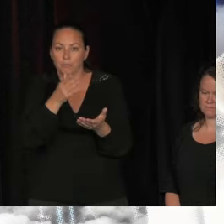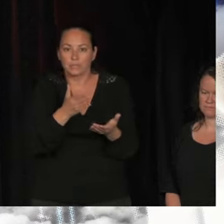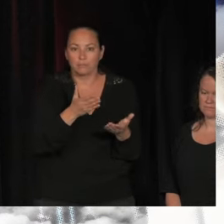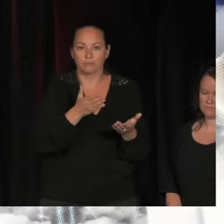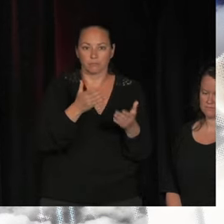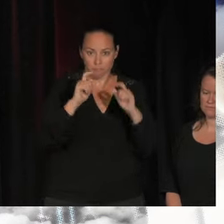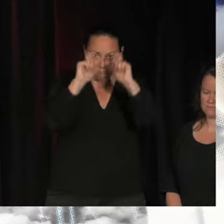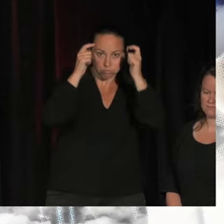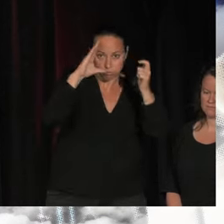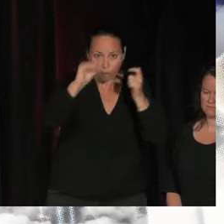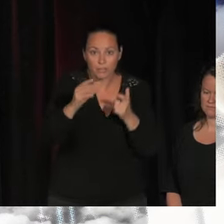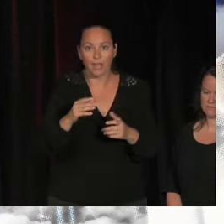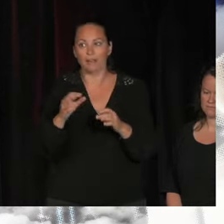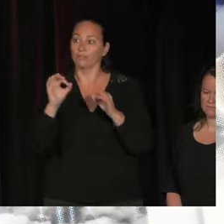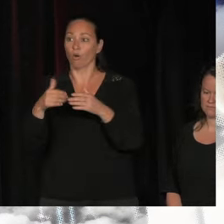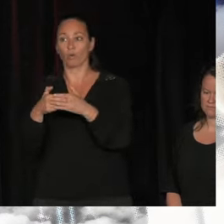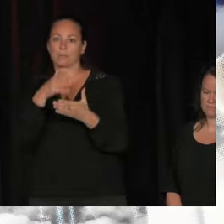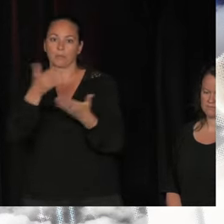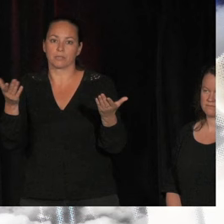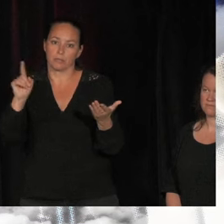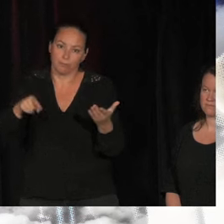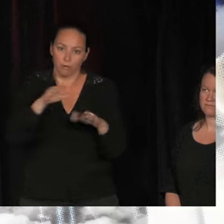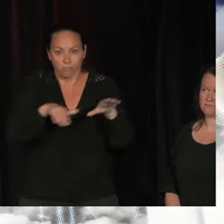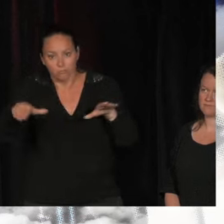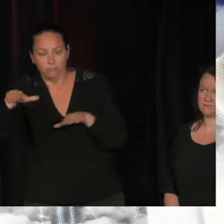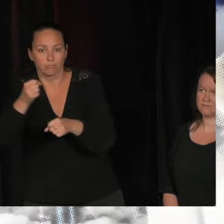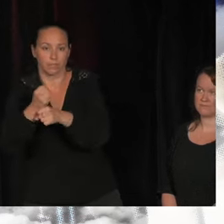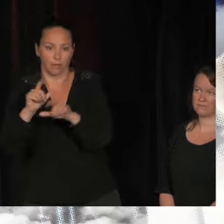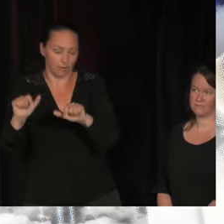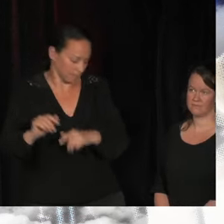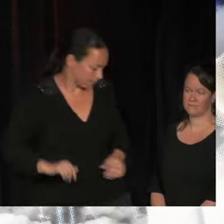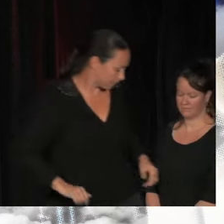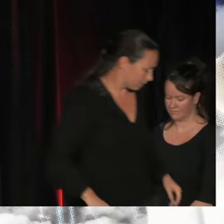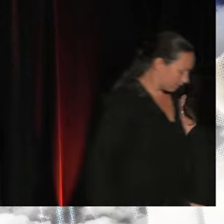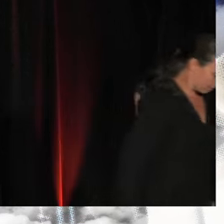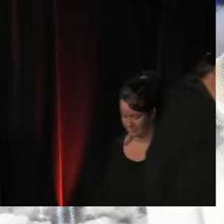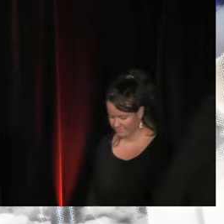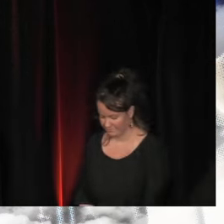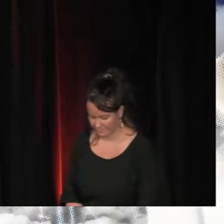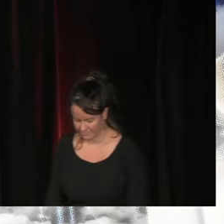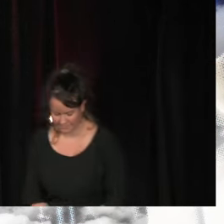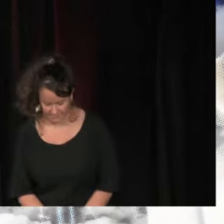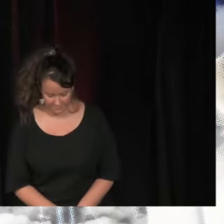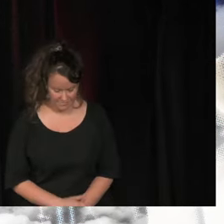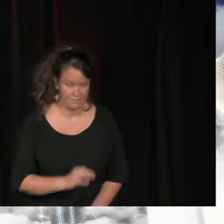comme ça sur ton temps de loisirs. Oui, une scène amateurs est essentielle parce que les pros, en général,